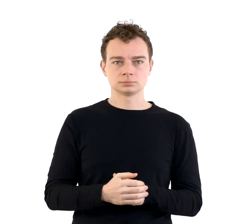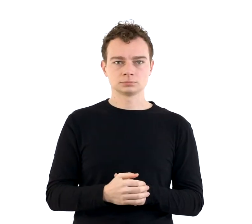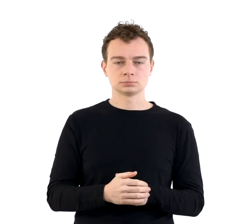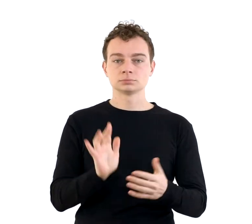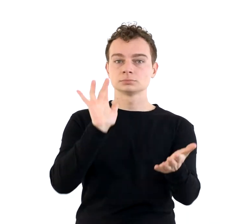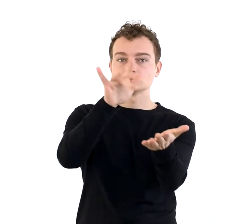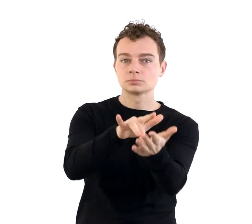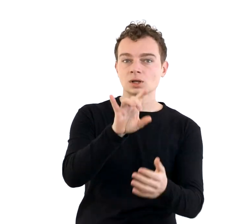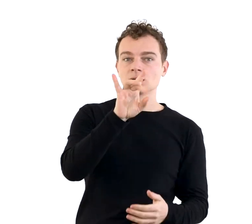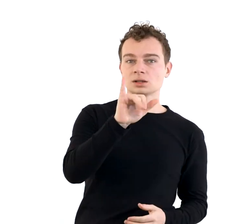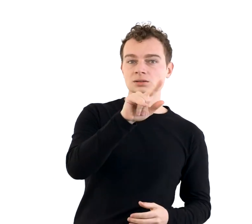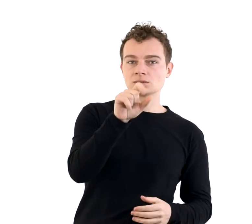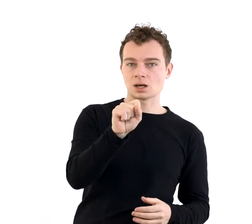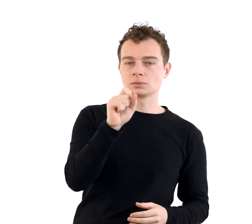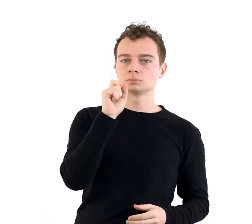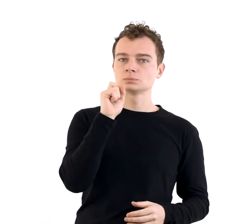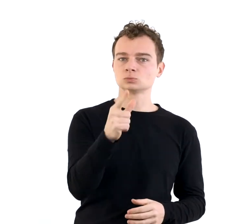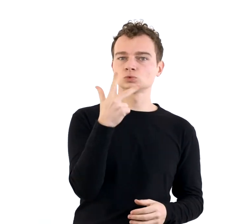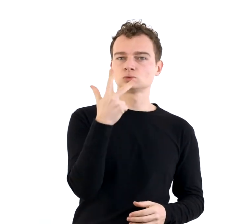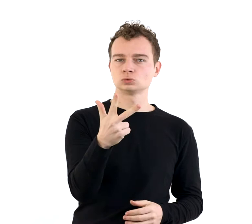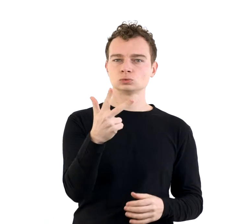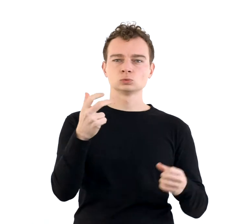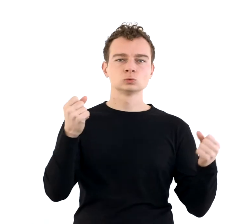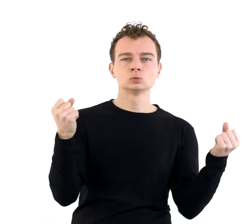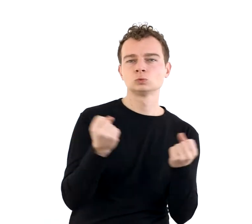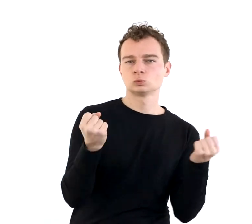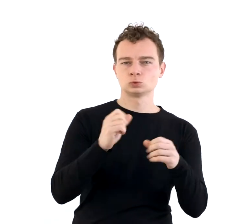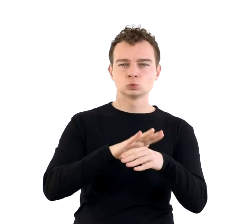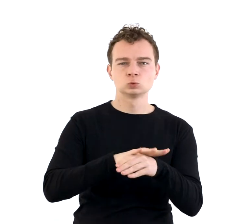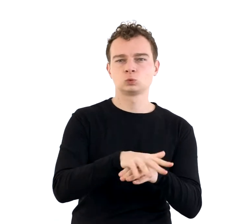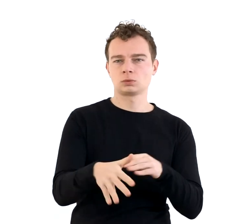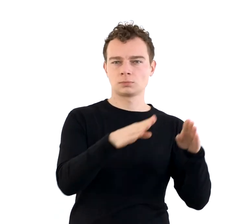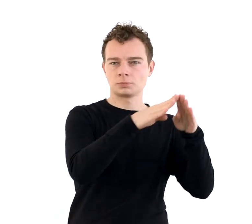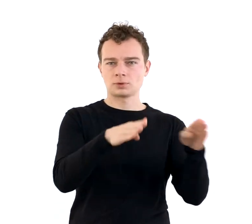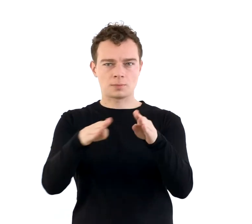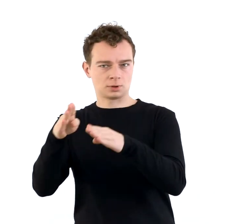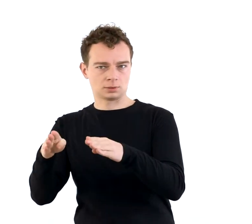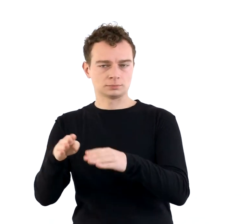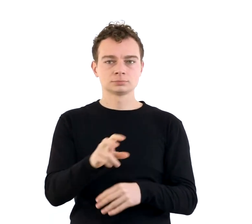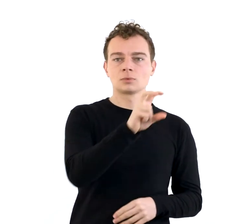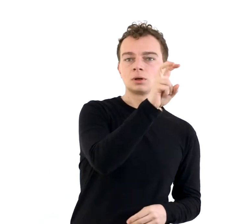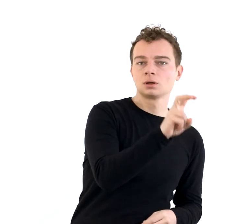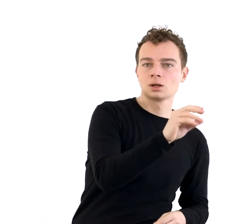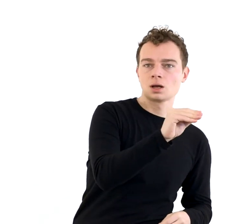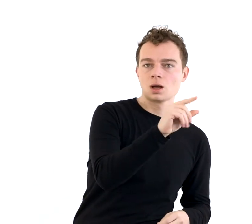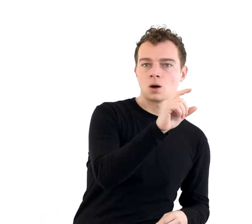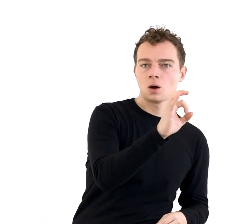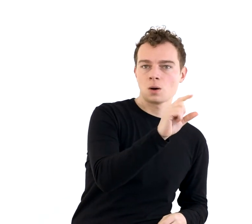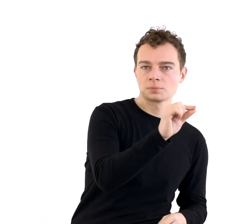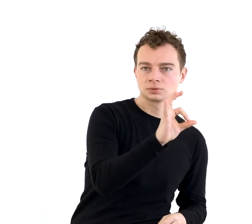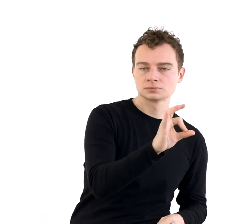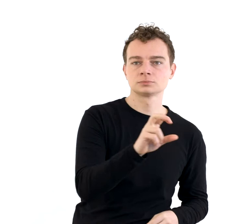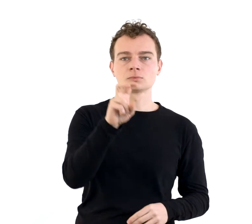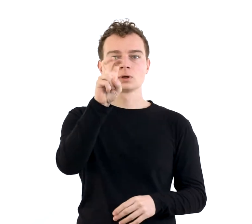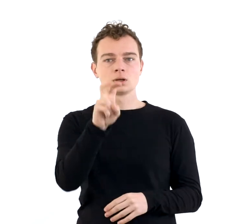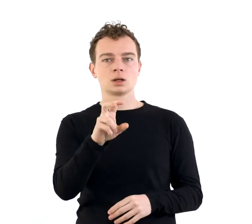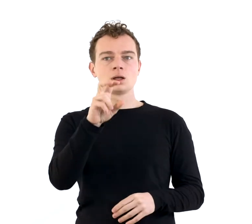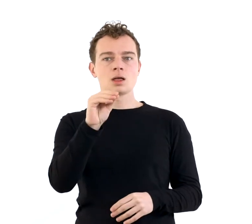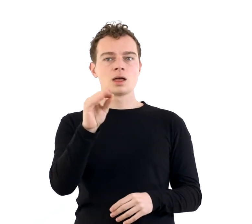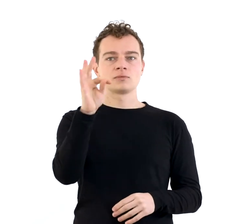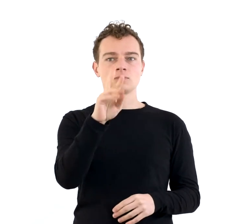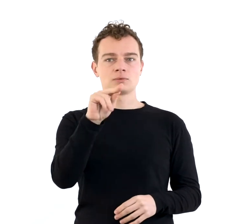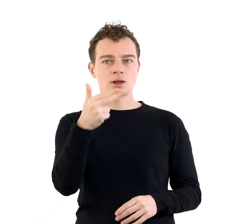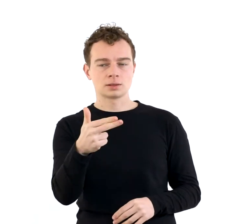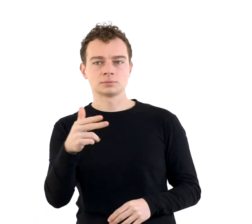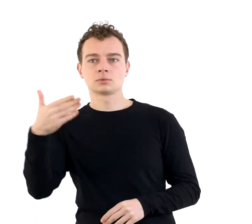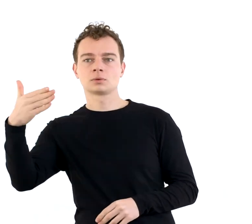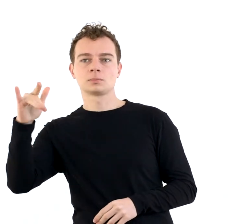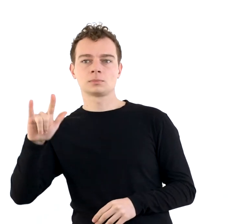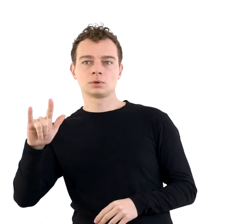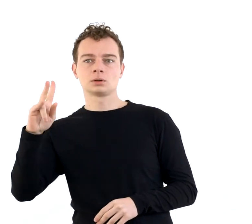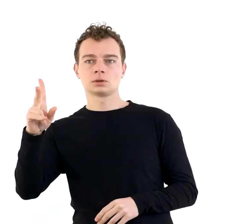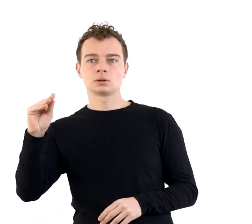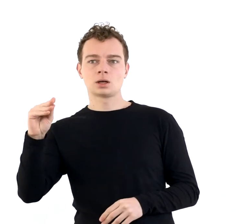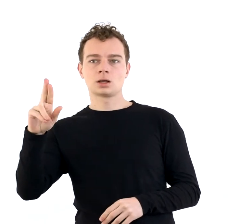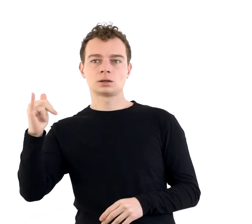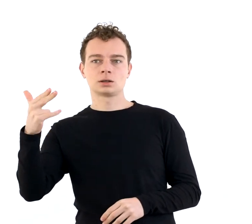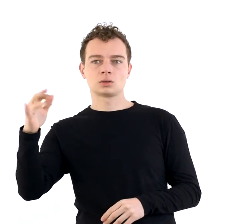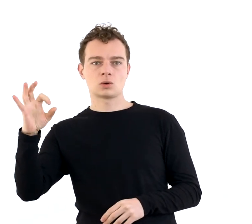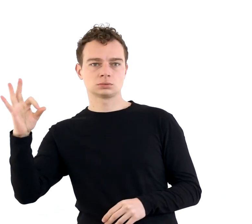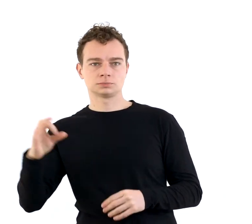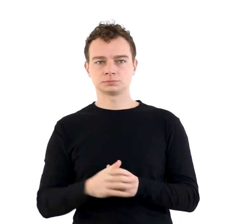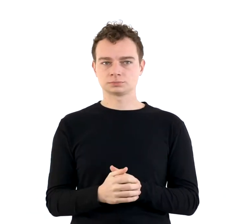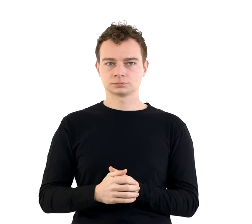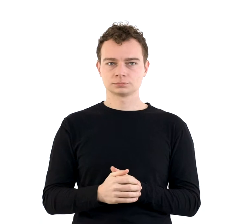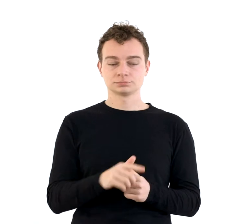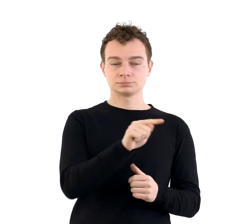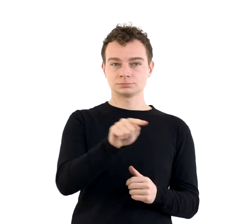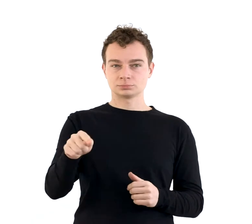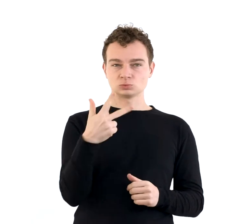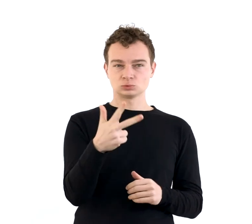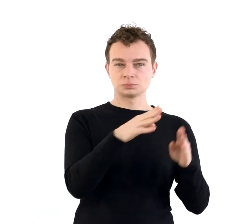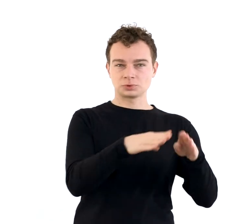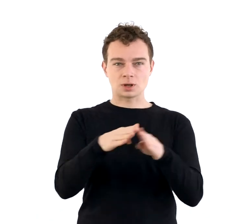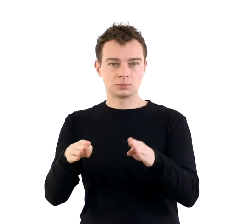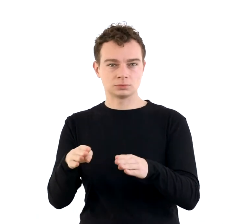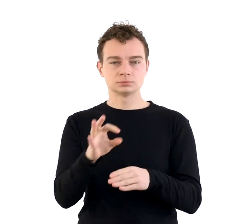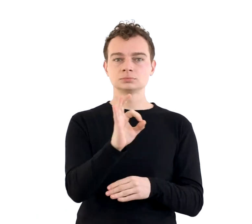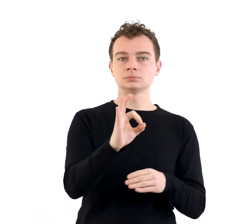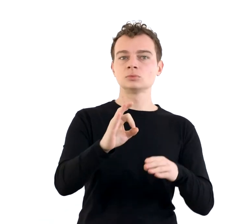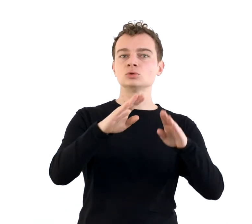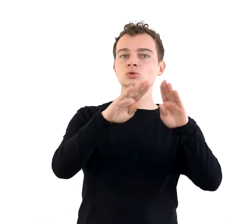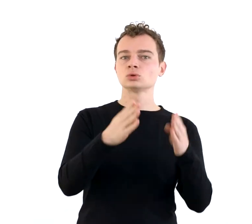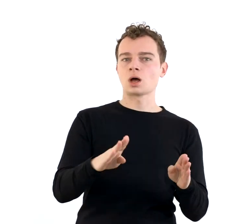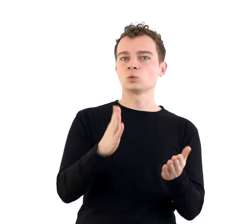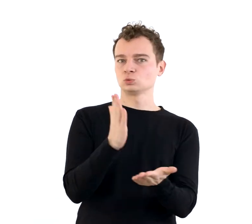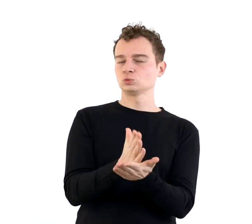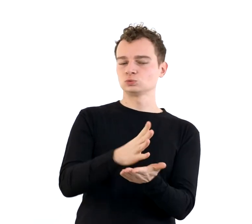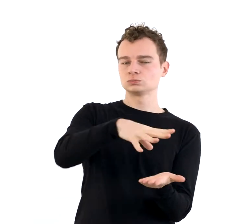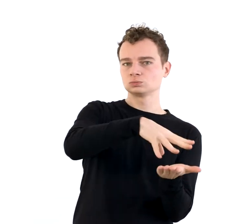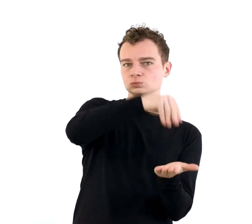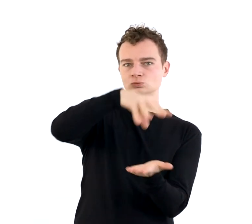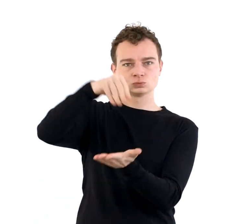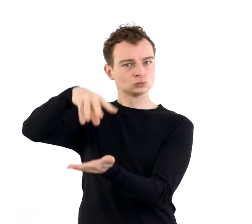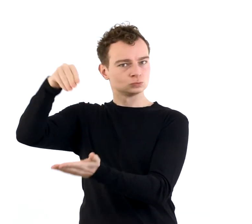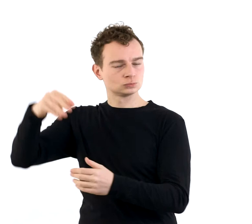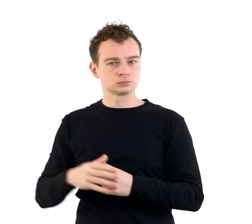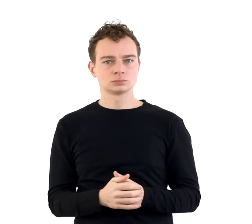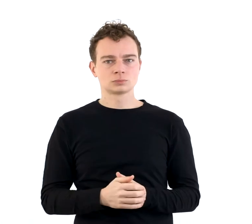Trzy najsłynniejsze piramid znajdują się w Gizie (Cheopsa, Chefrena i Mykerinosa) i mają już kształt ostrosłupa.